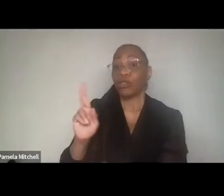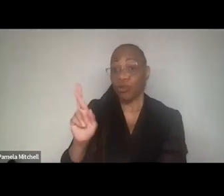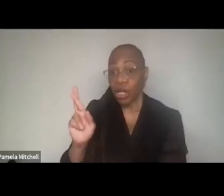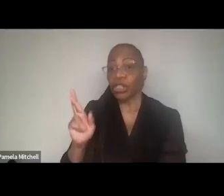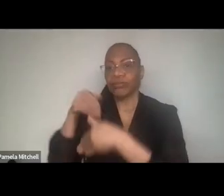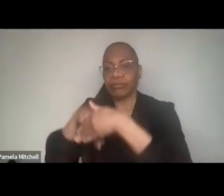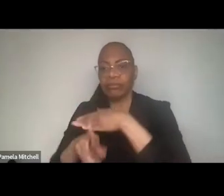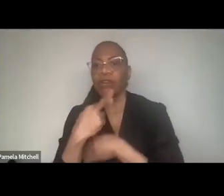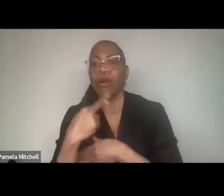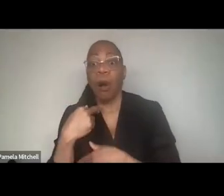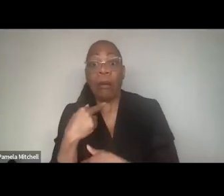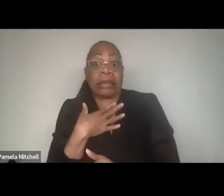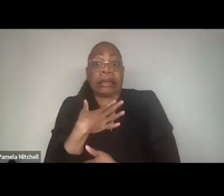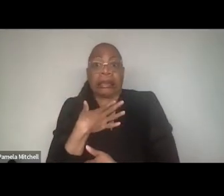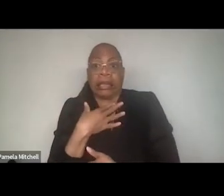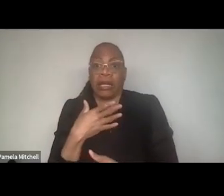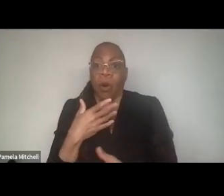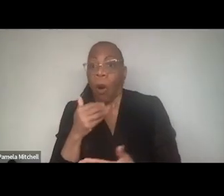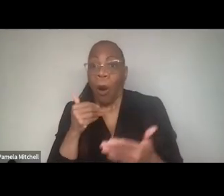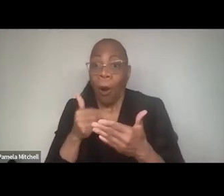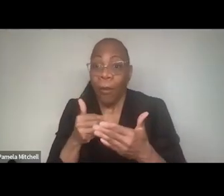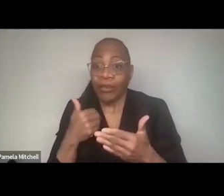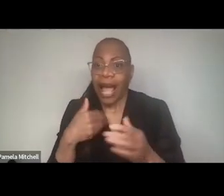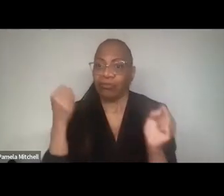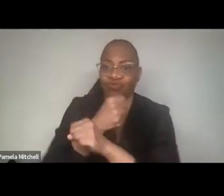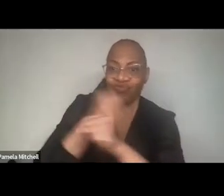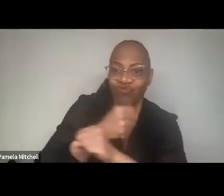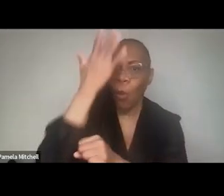y casi se metió en una pelea con alguien porque está en un entorno diferente.